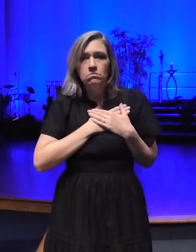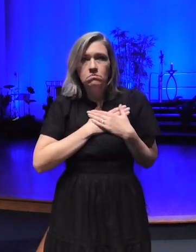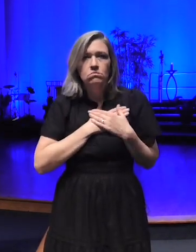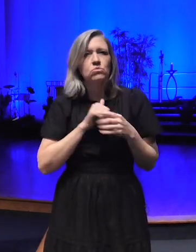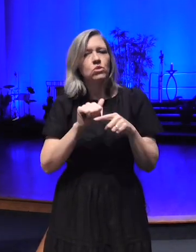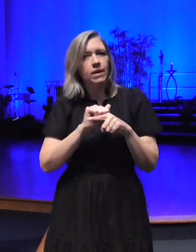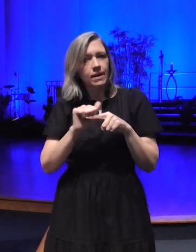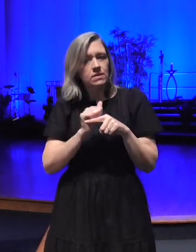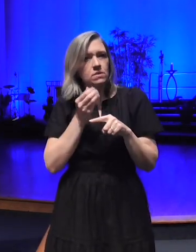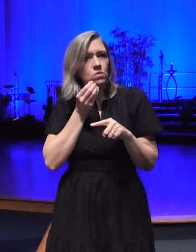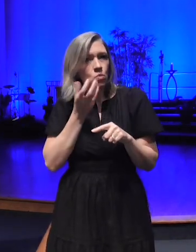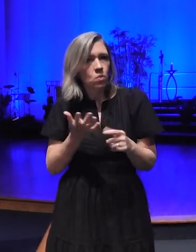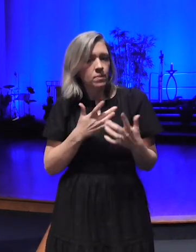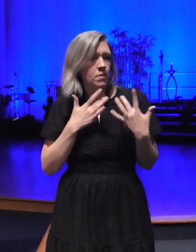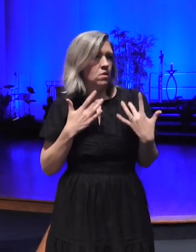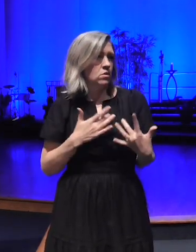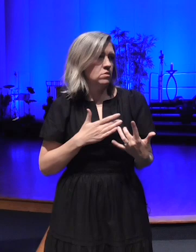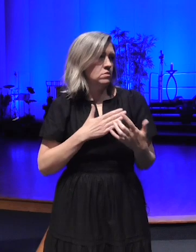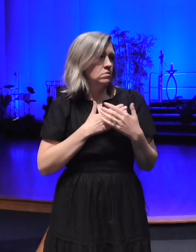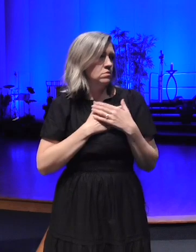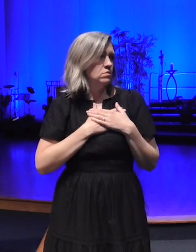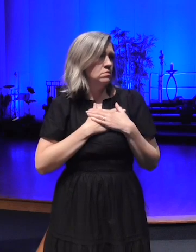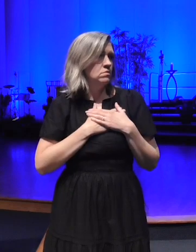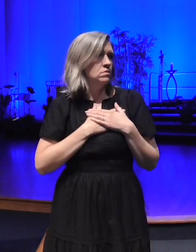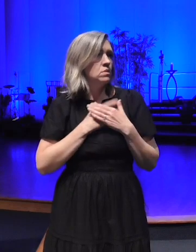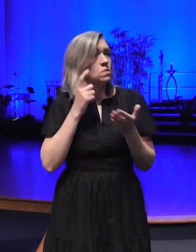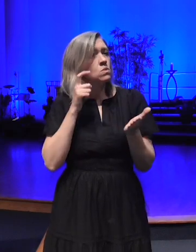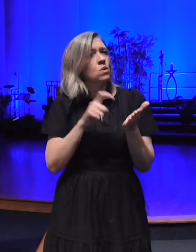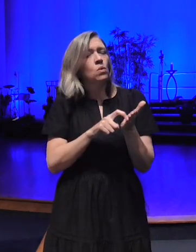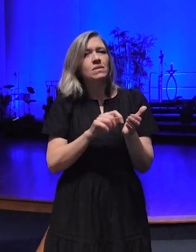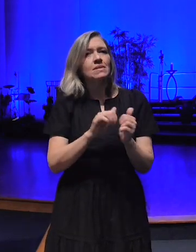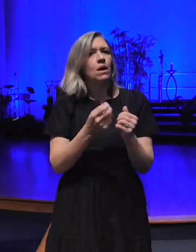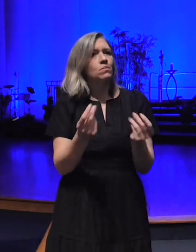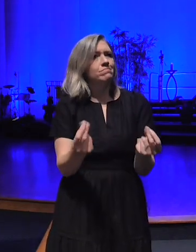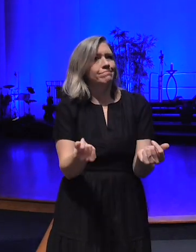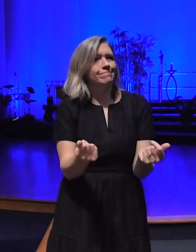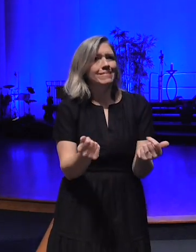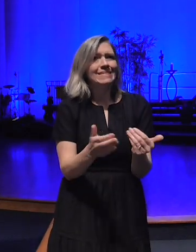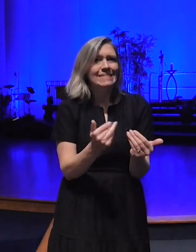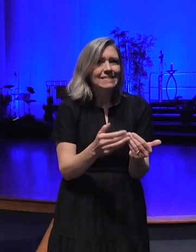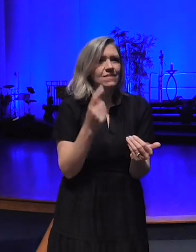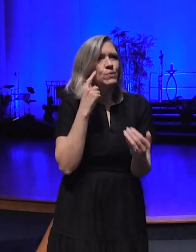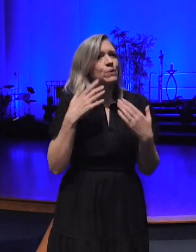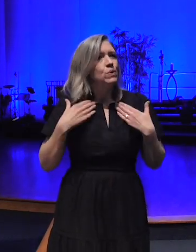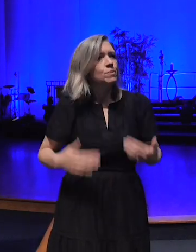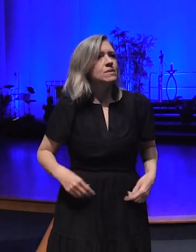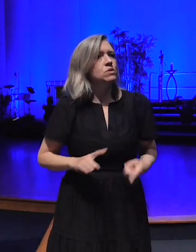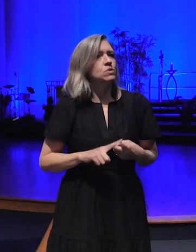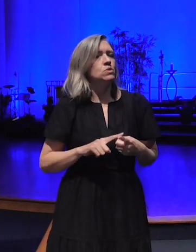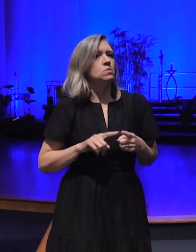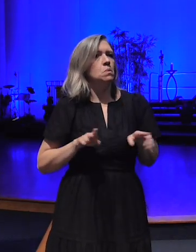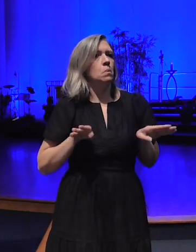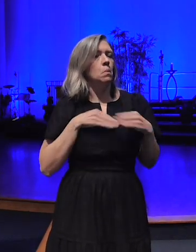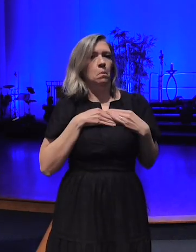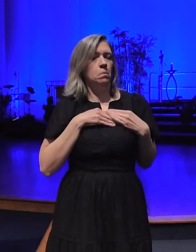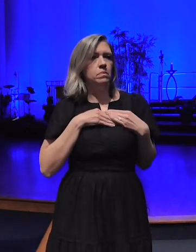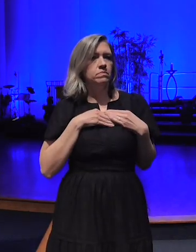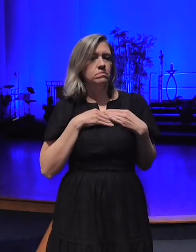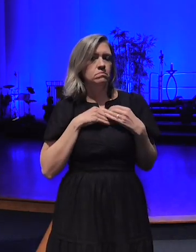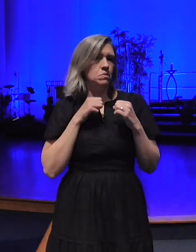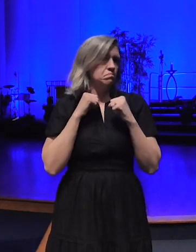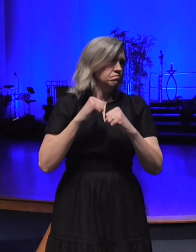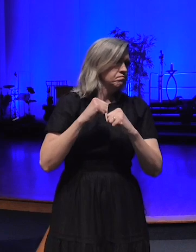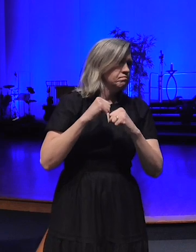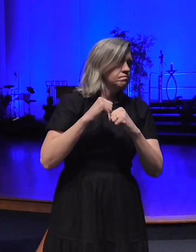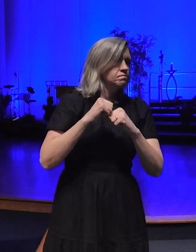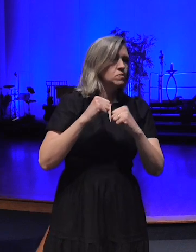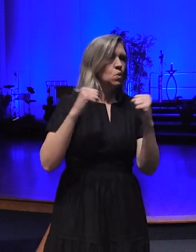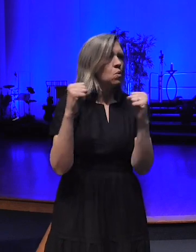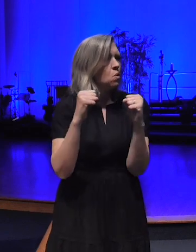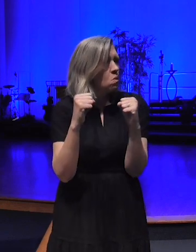cuán rápido los humanos podemos dejar que nuestros corazones se cierren y se enfríen y usarlo como inspiración para